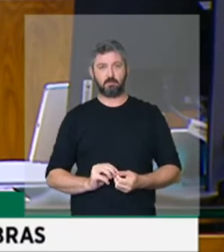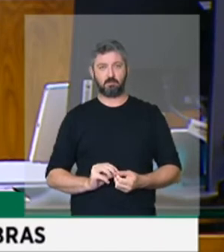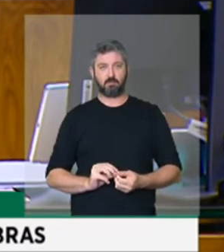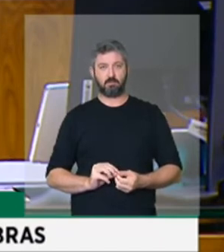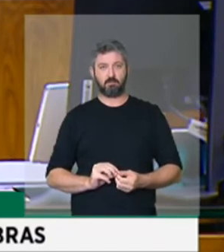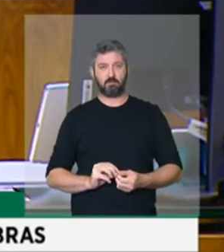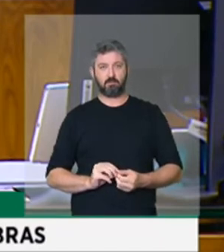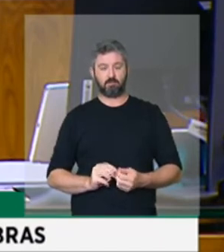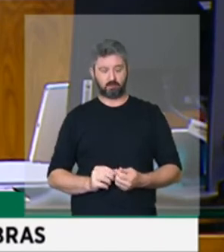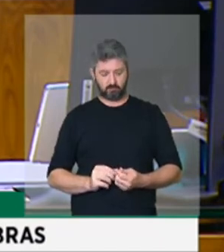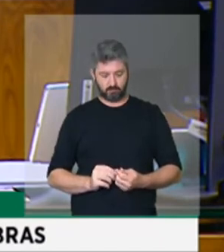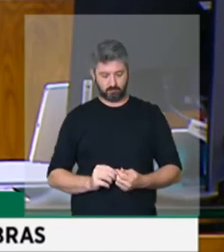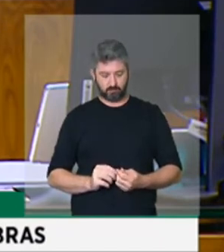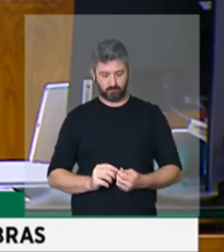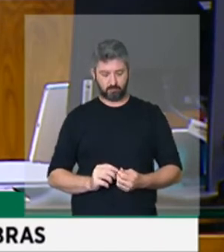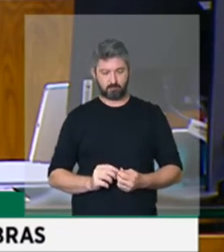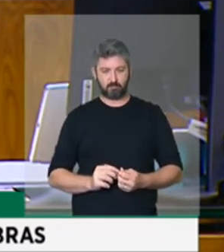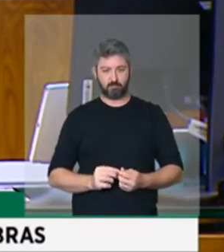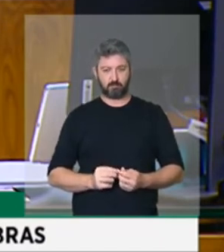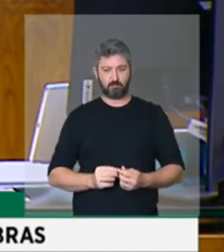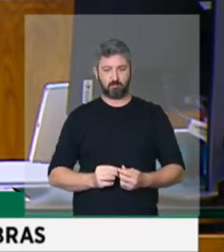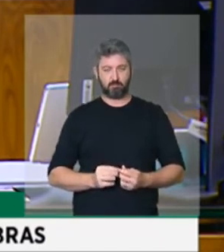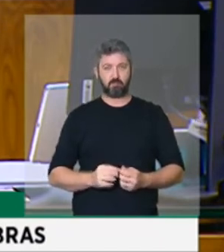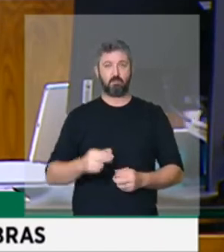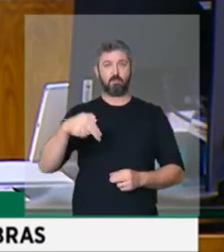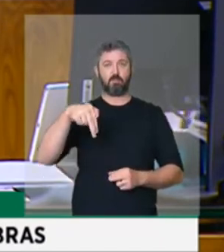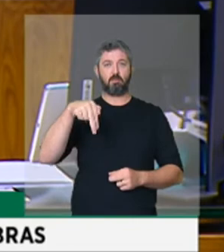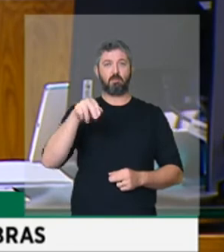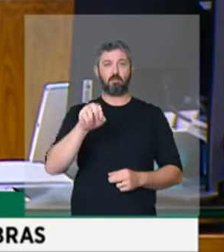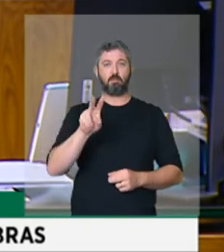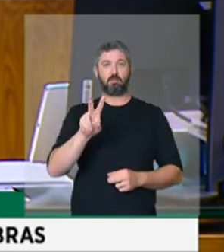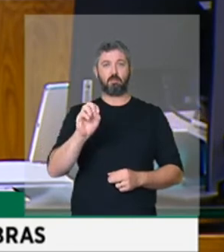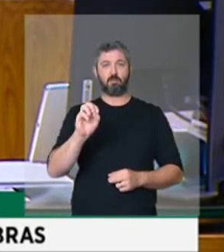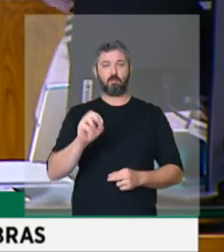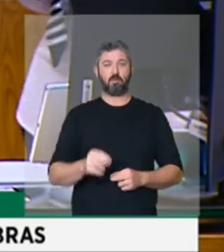UMA ESTRATÉGIA DE DESENVOLVIMENTO NACIONAL. PRAF